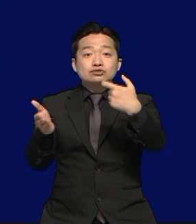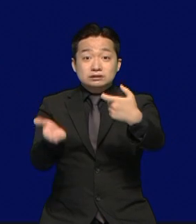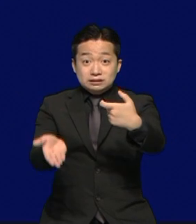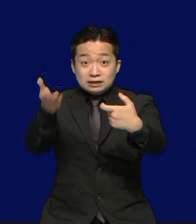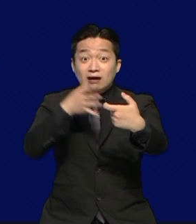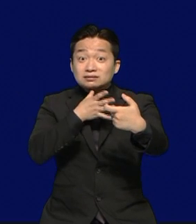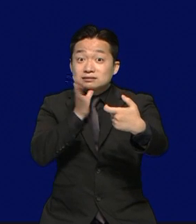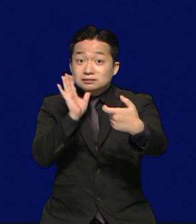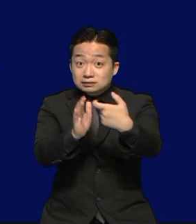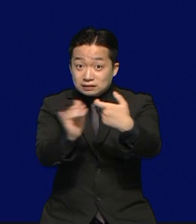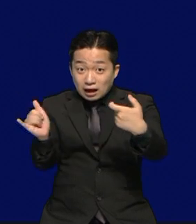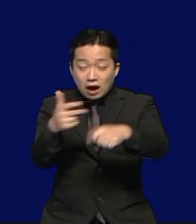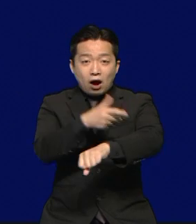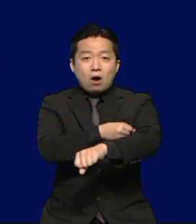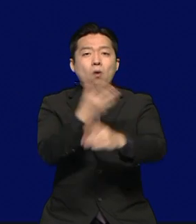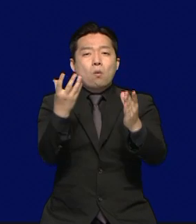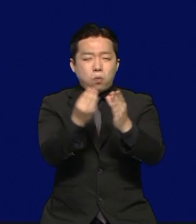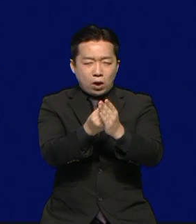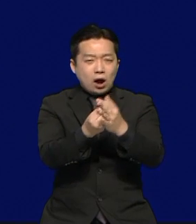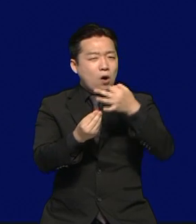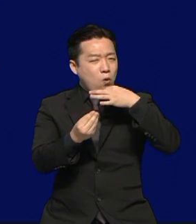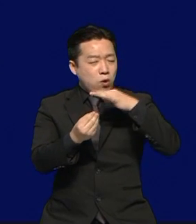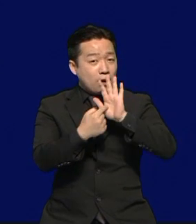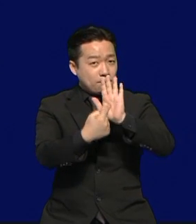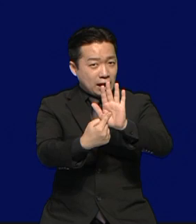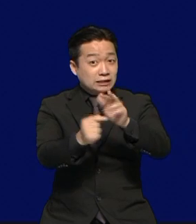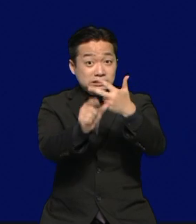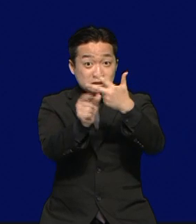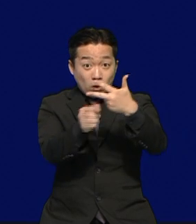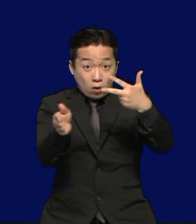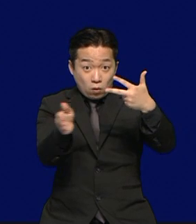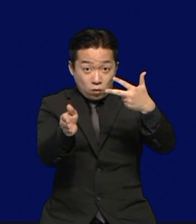접종 완료 효과가 나타나는 7월이 되자